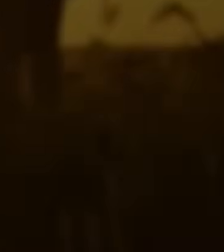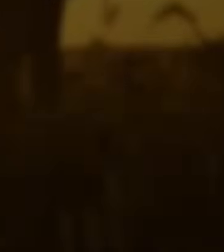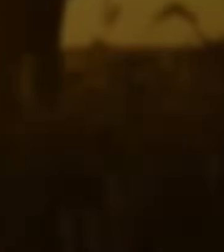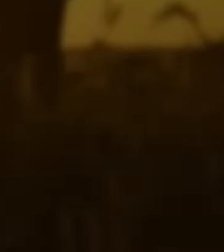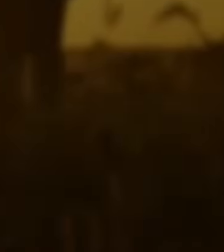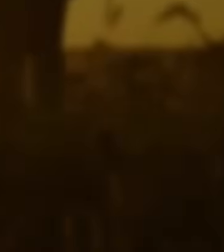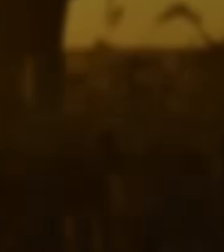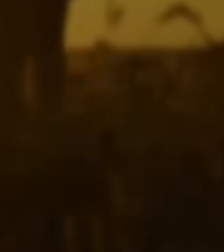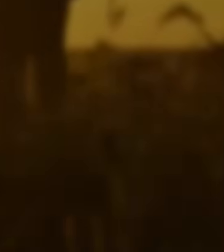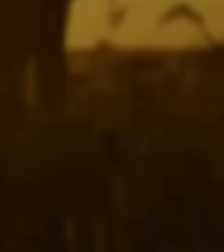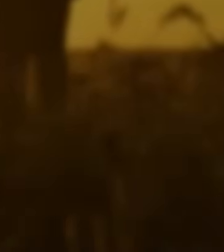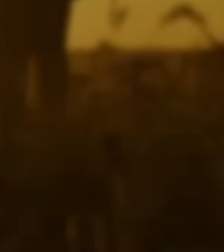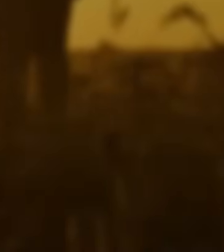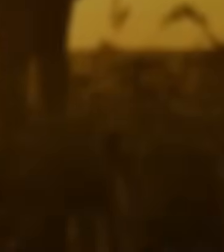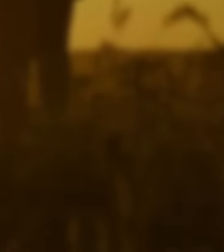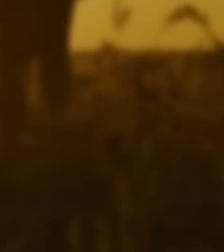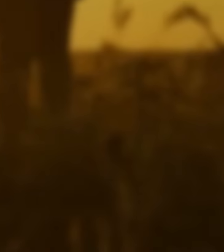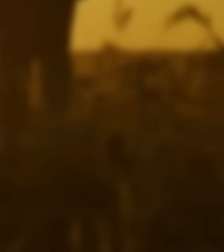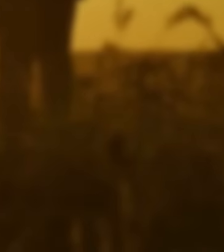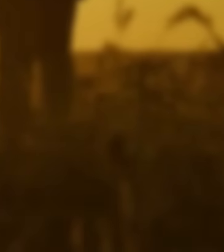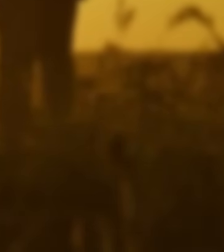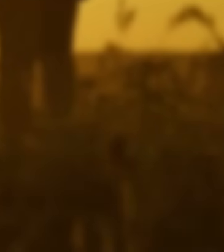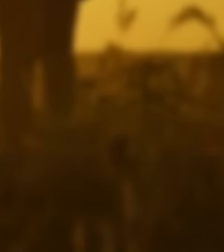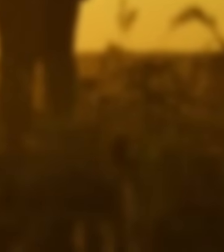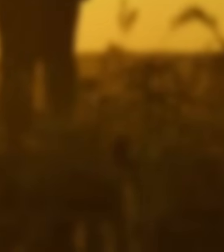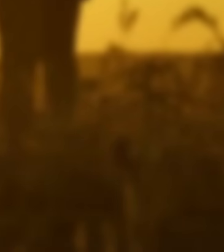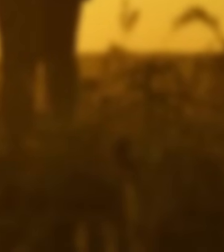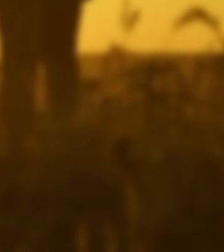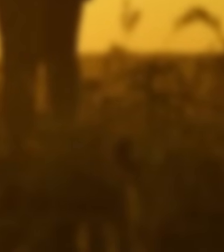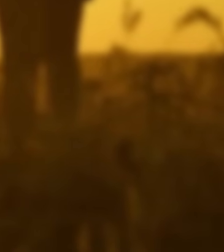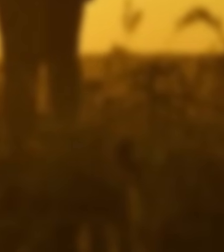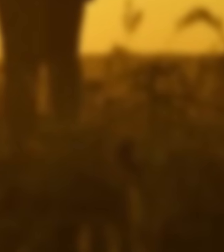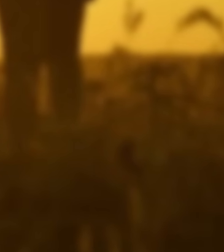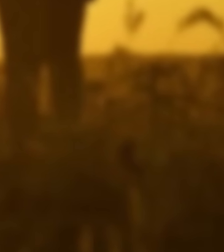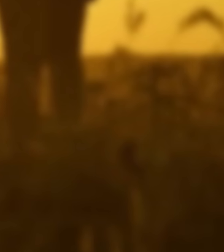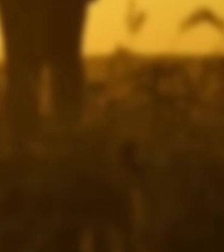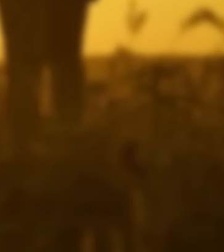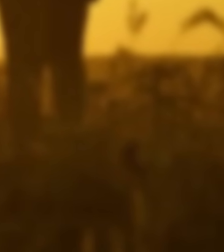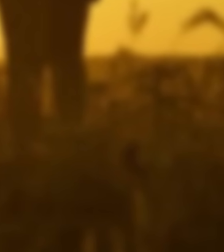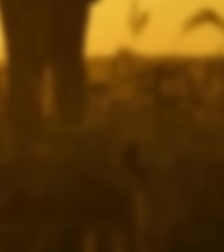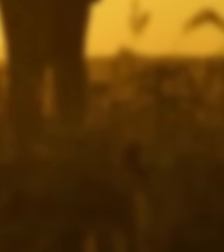Deus família um projeto de